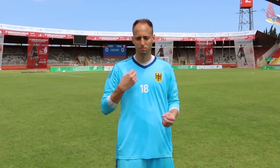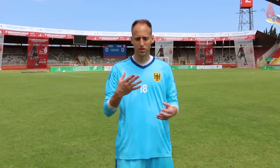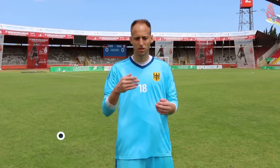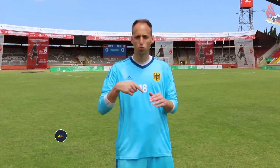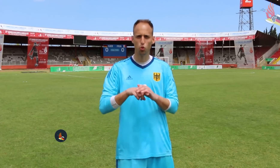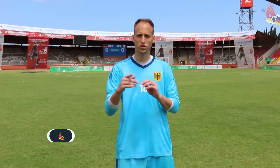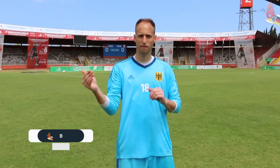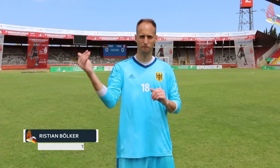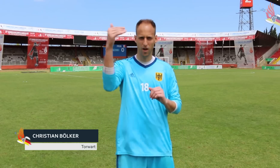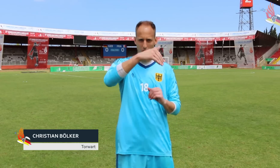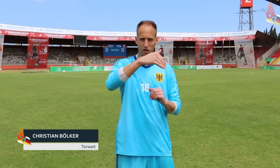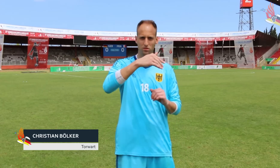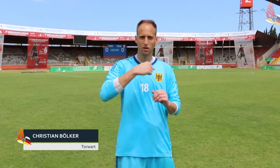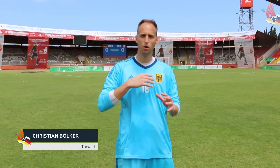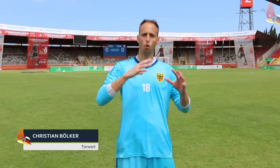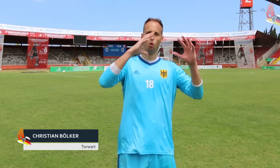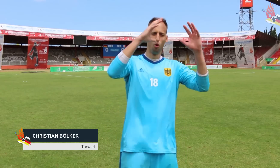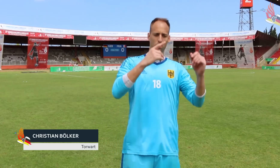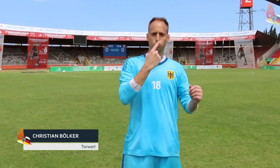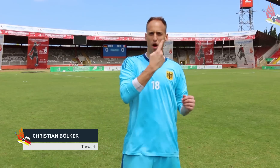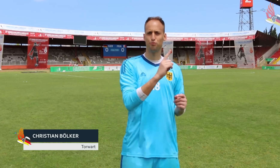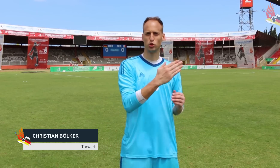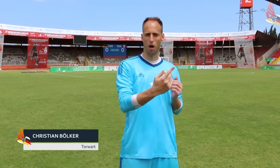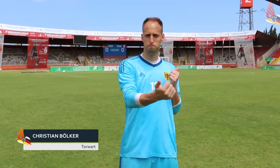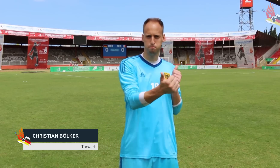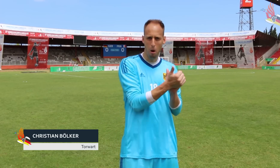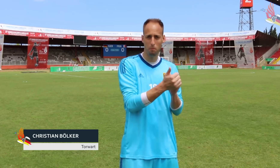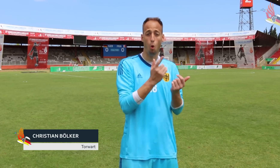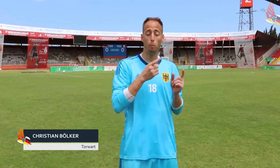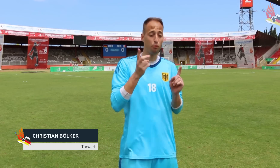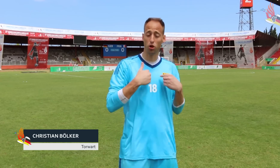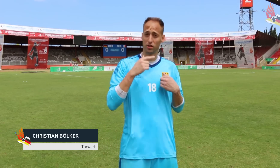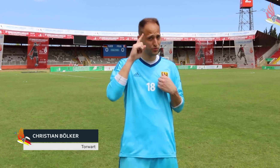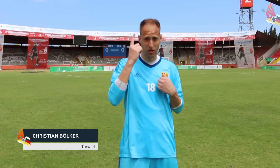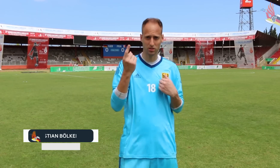Als ich die Flanke abfing, bin ich mit Andreas Fischer zusammengestoßen. Wie das genau passiert ist, weiß ich auch nicht.